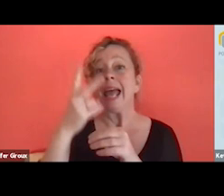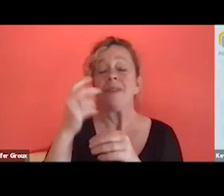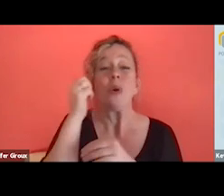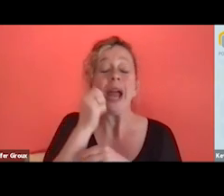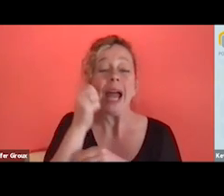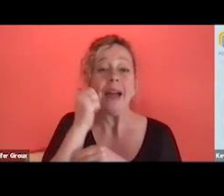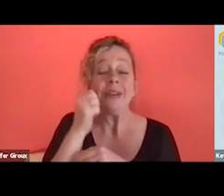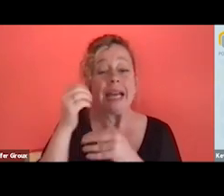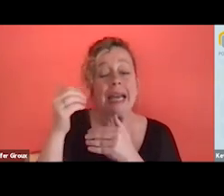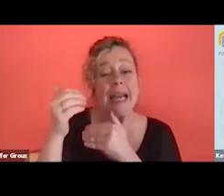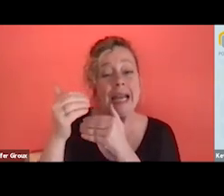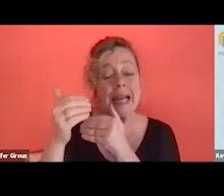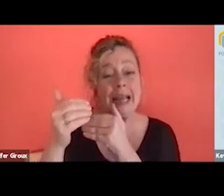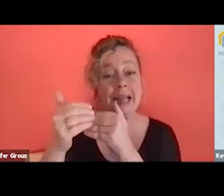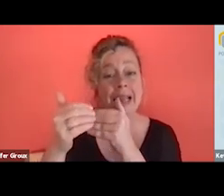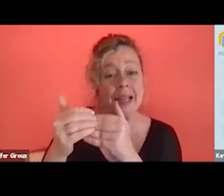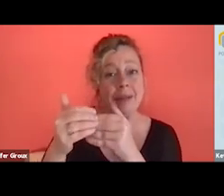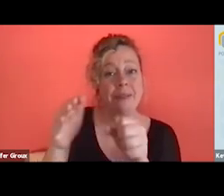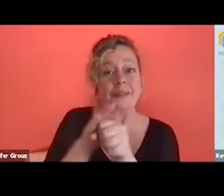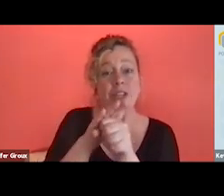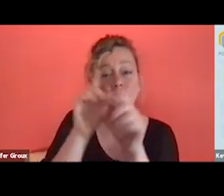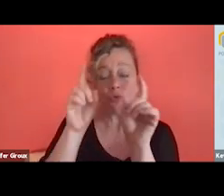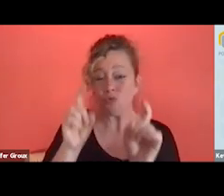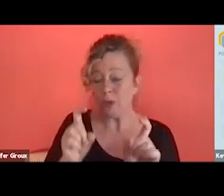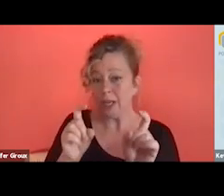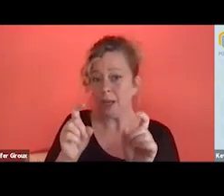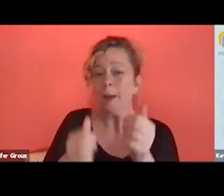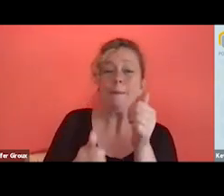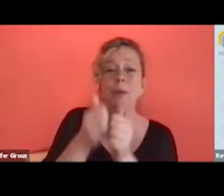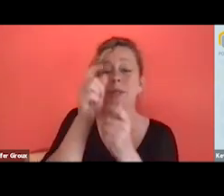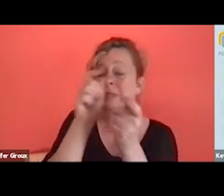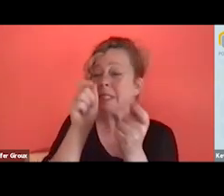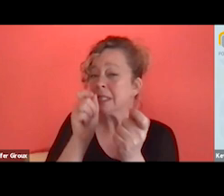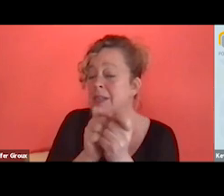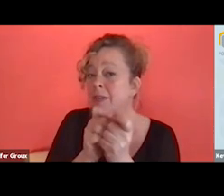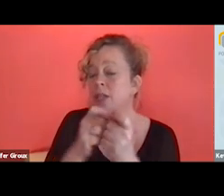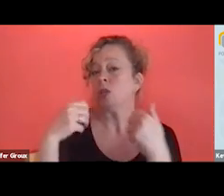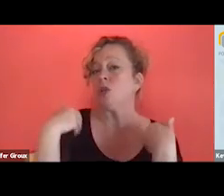previos a completar una evaluación. Más específicamente, los jóvenes que se identificaron